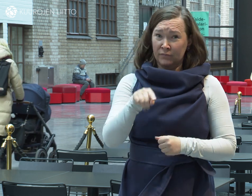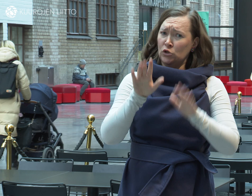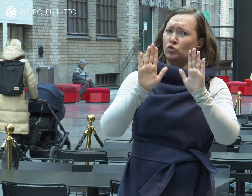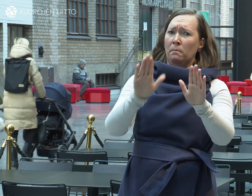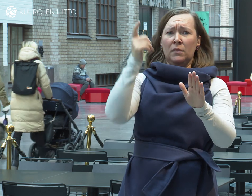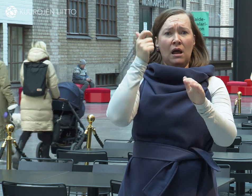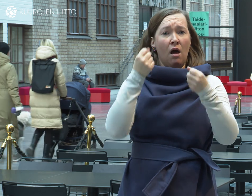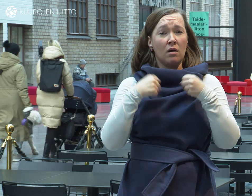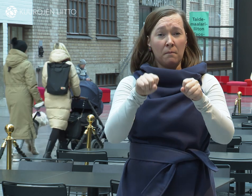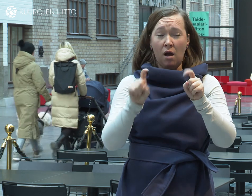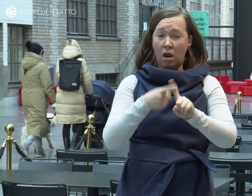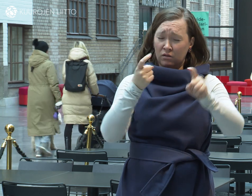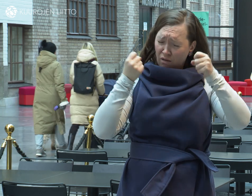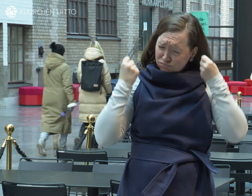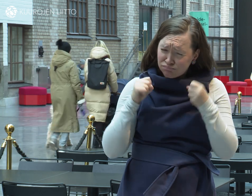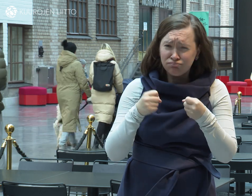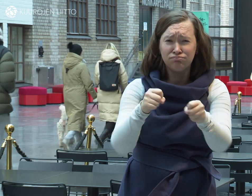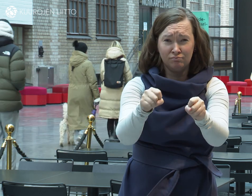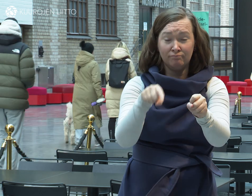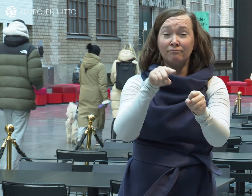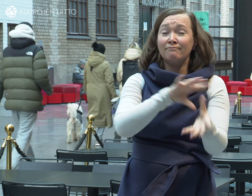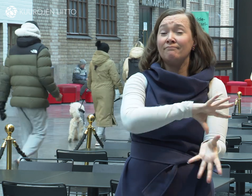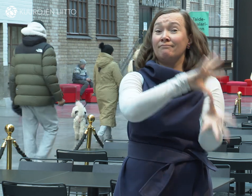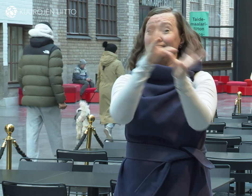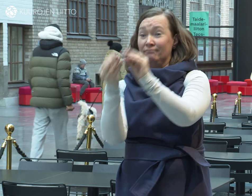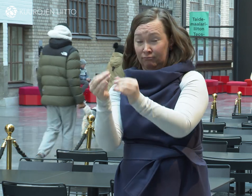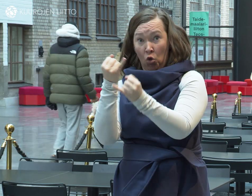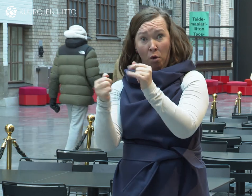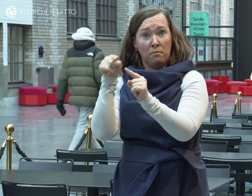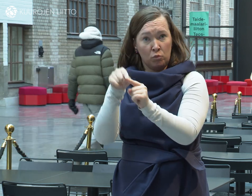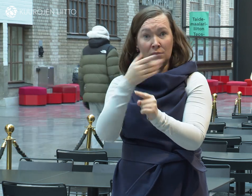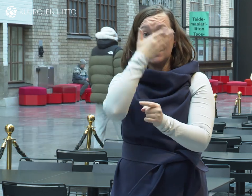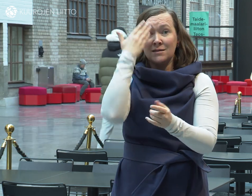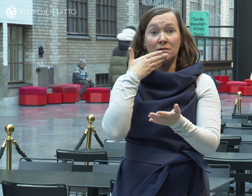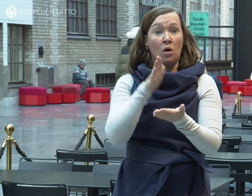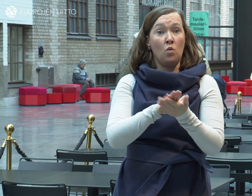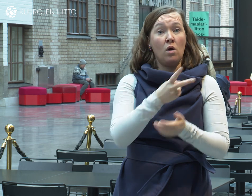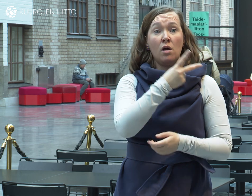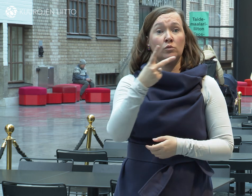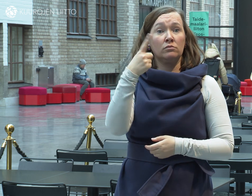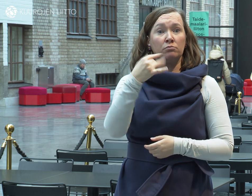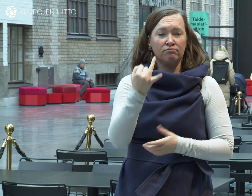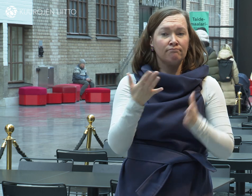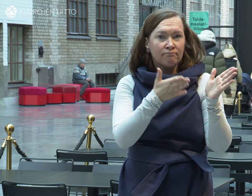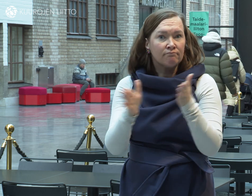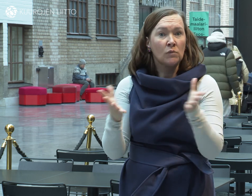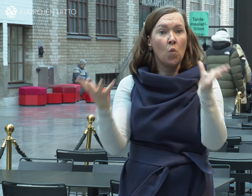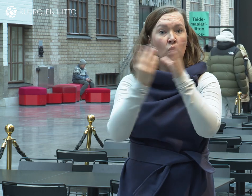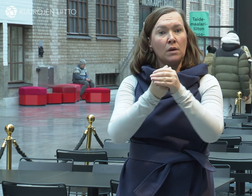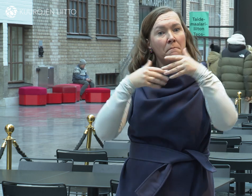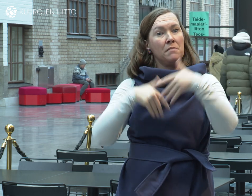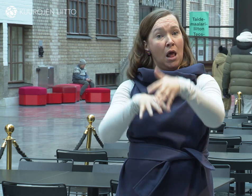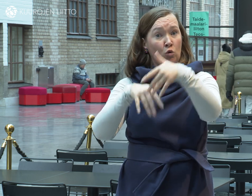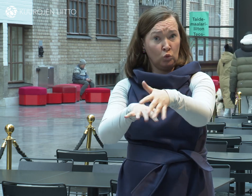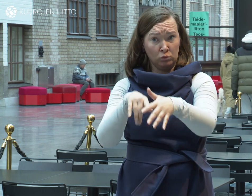StopKela-kampanja huipentui mielenosoitukseen kesäkuussa 2017.